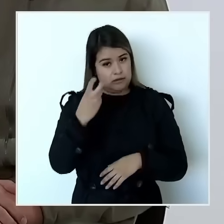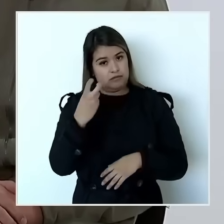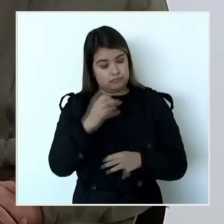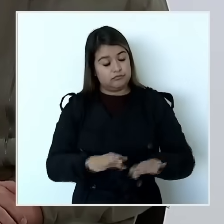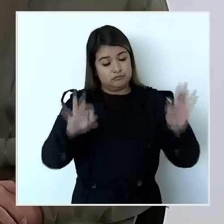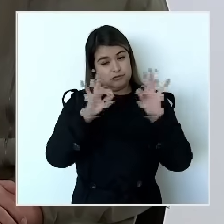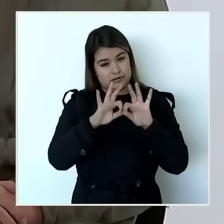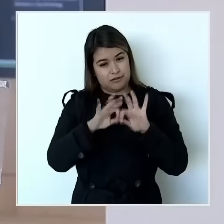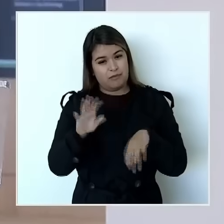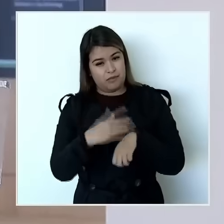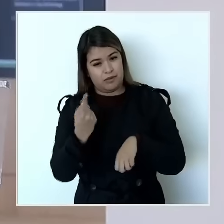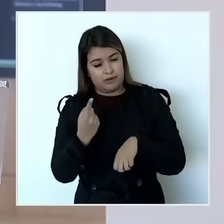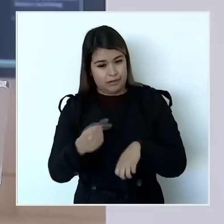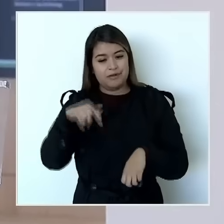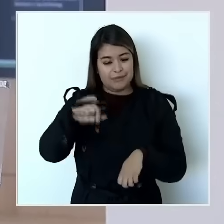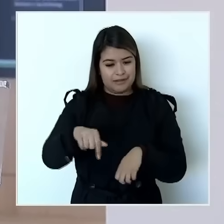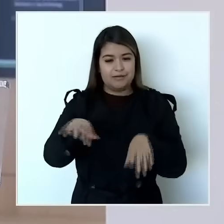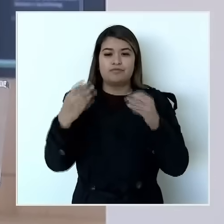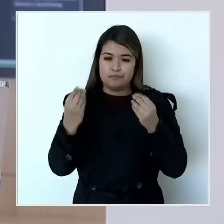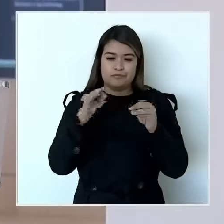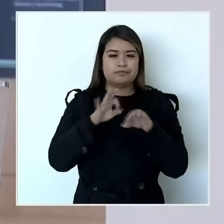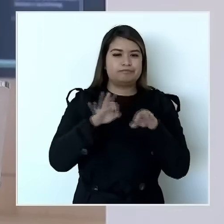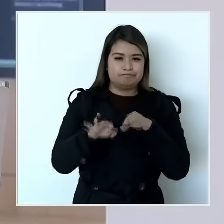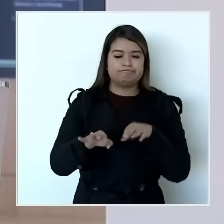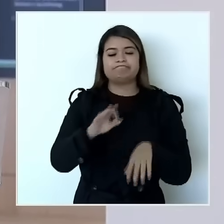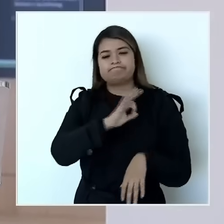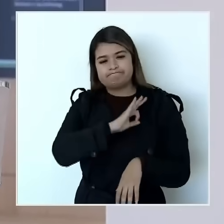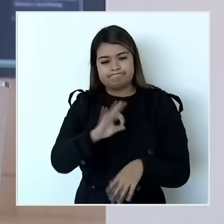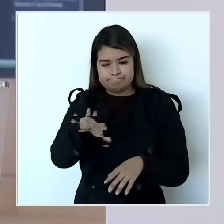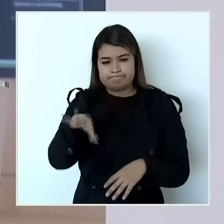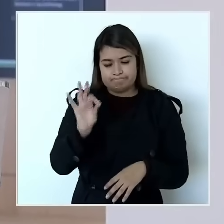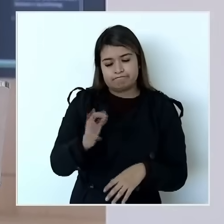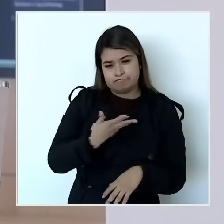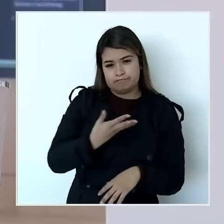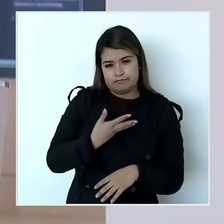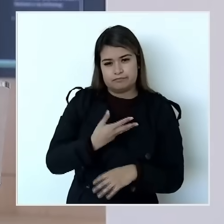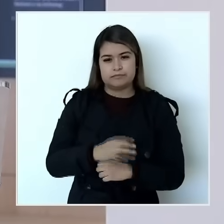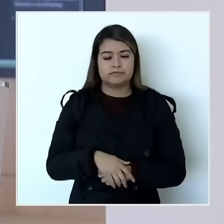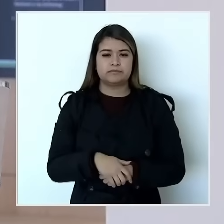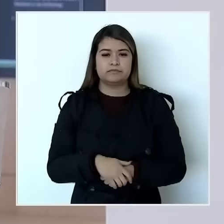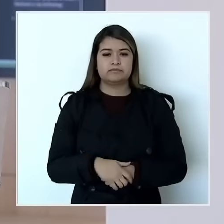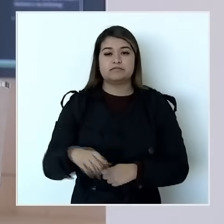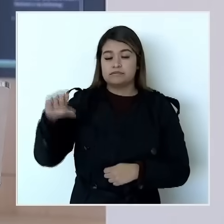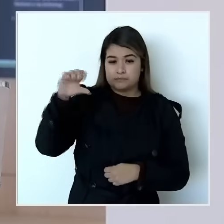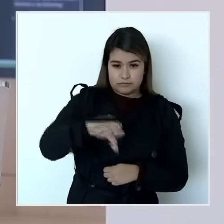gobierno de México y sus fuerzas armadas con nuestro pueblo. Hoy la Agencia Nacional de